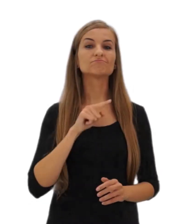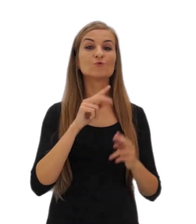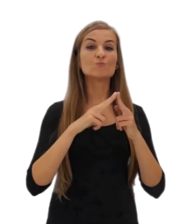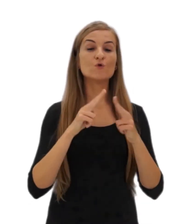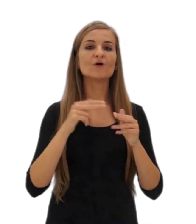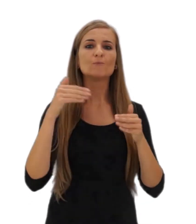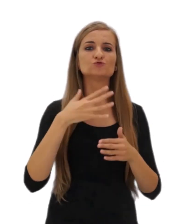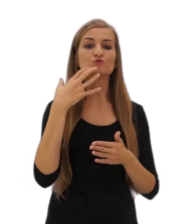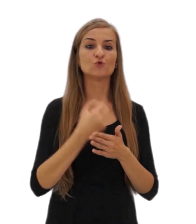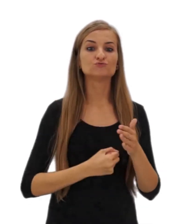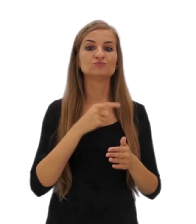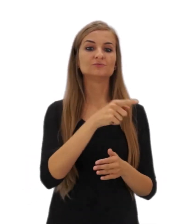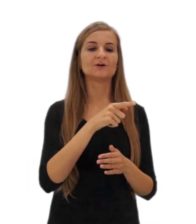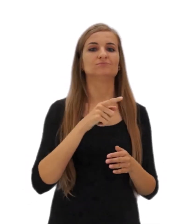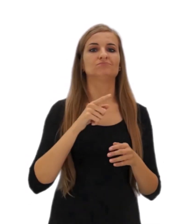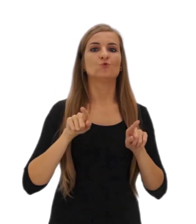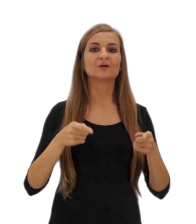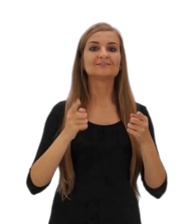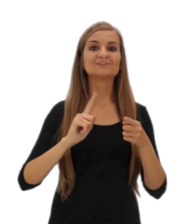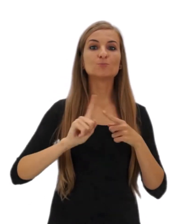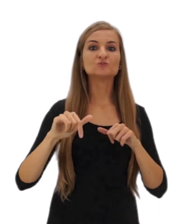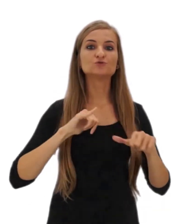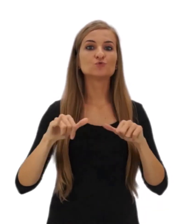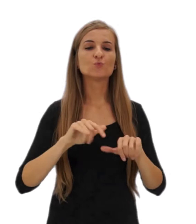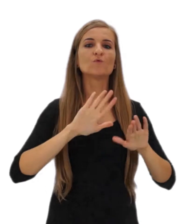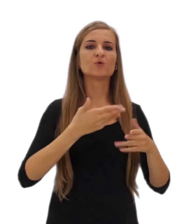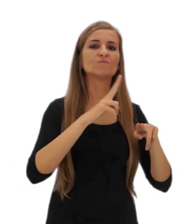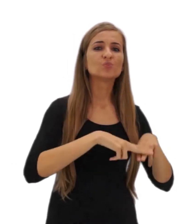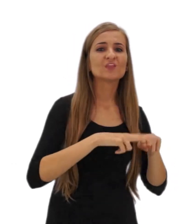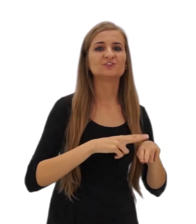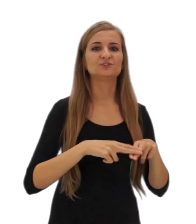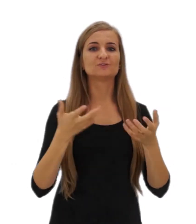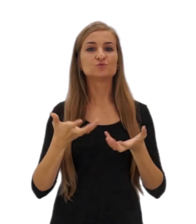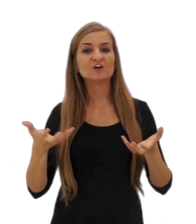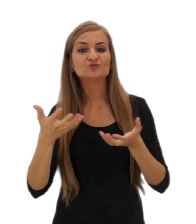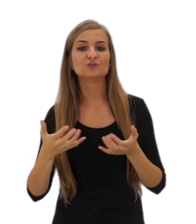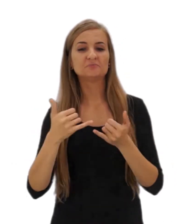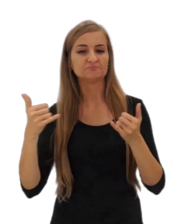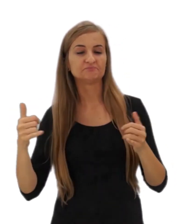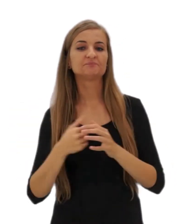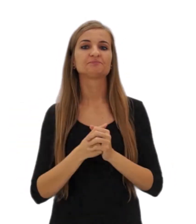To umowa, z której mogą korzystać tylko organizacje pozarządowe, czyli na przykład fundacje, stowarzyszenia itd.